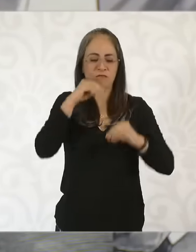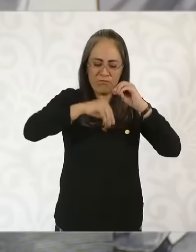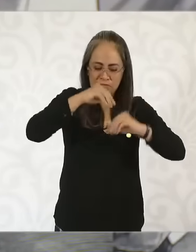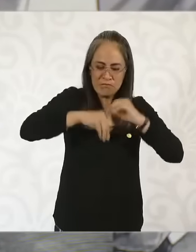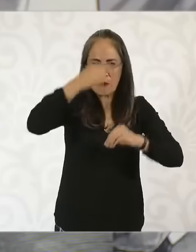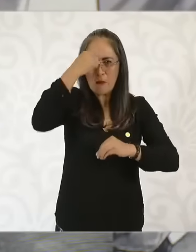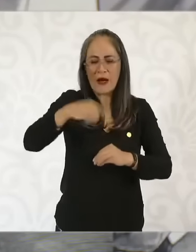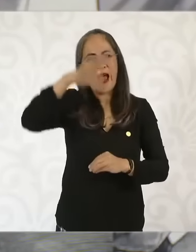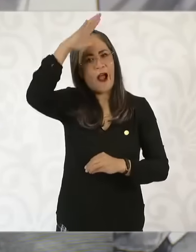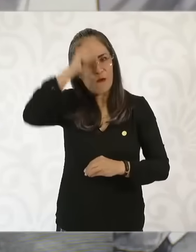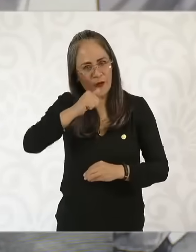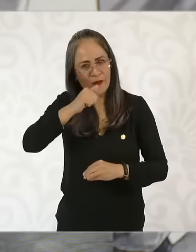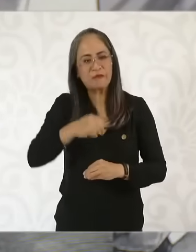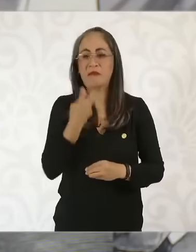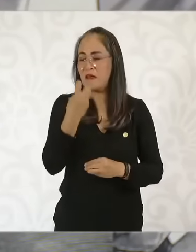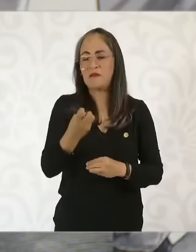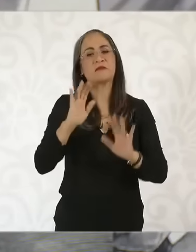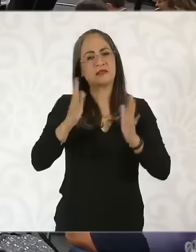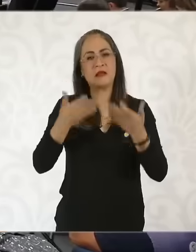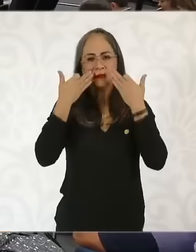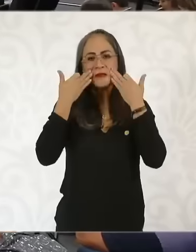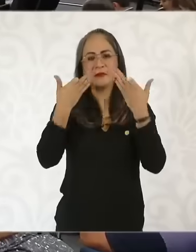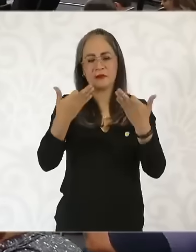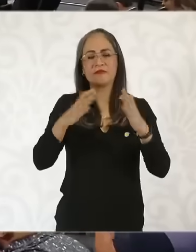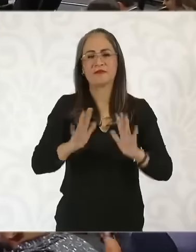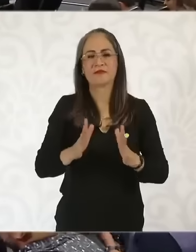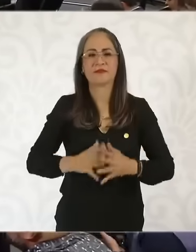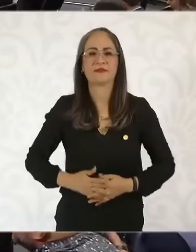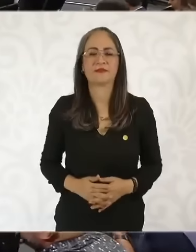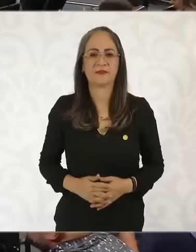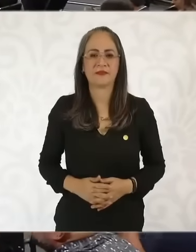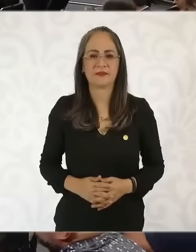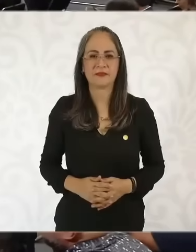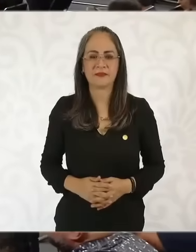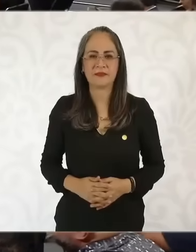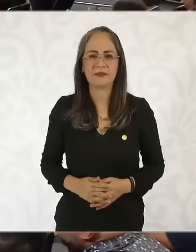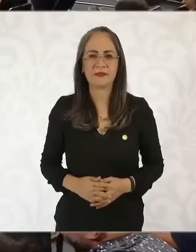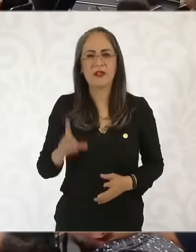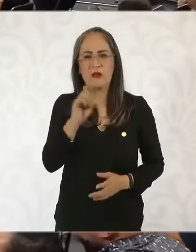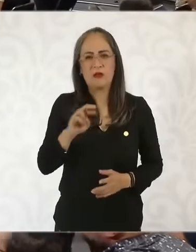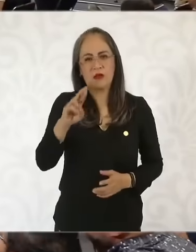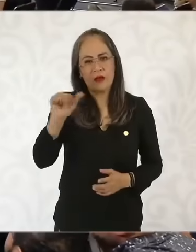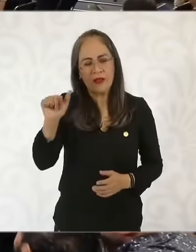desenlace y aquí está el resultado. Y finalmente, doctora, eh pues sí me gustaría preguntarle de